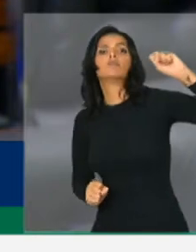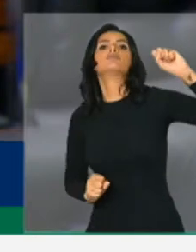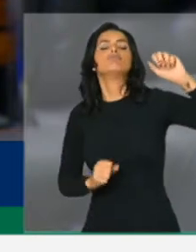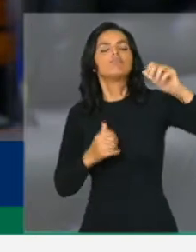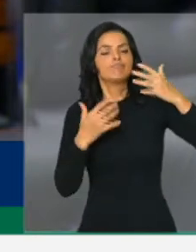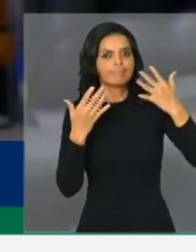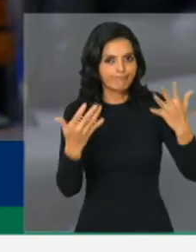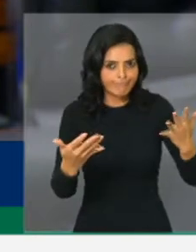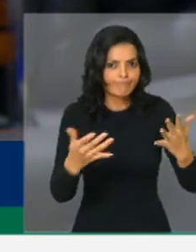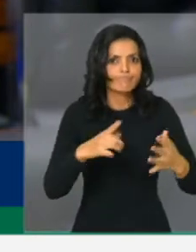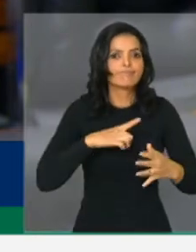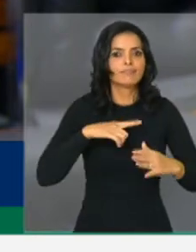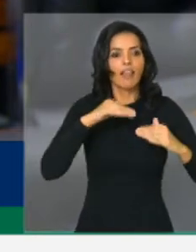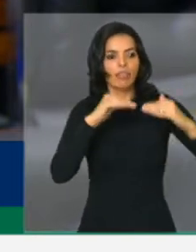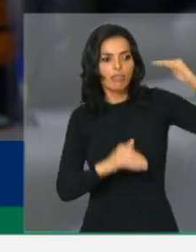INSTRUMENTOS PRA INCIDIR SOBRE A DESIGUALDADE REGIONAL